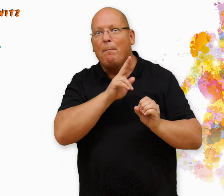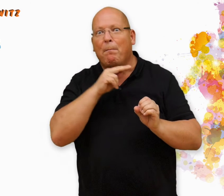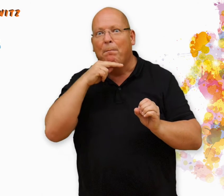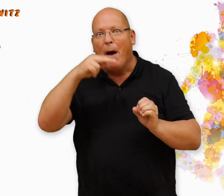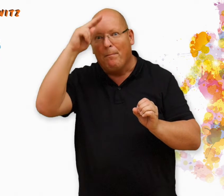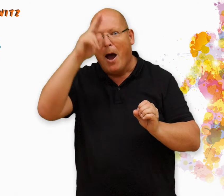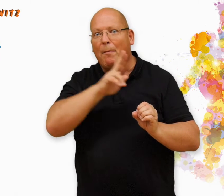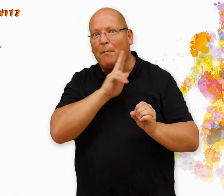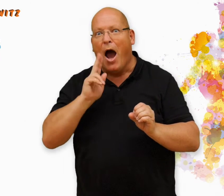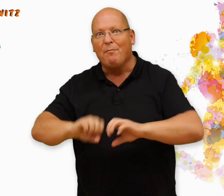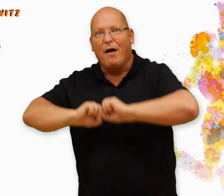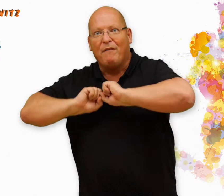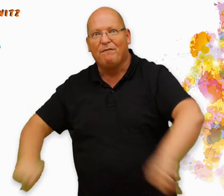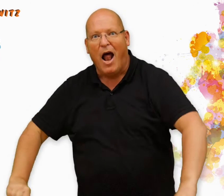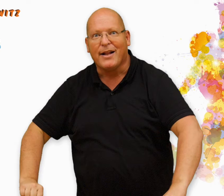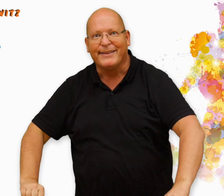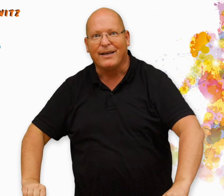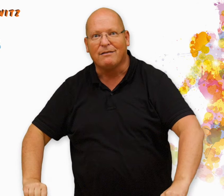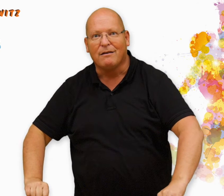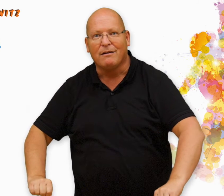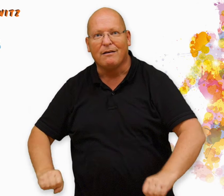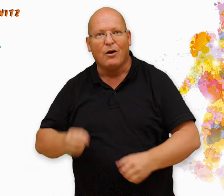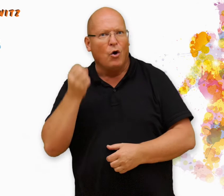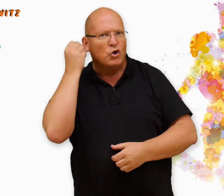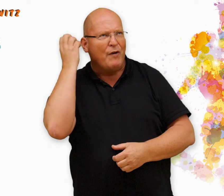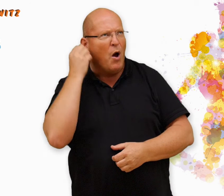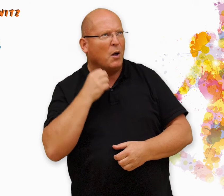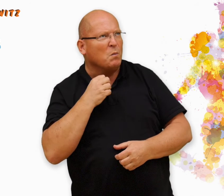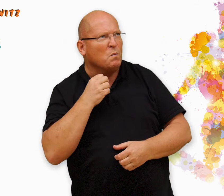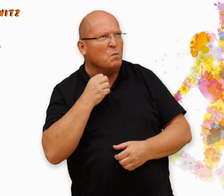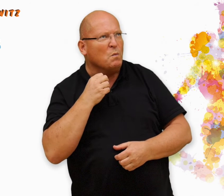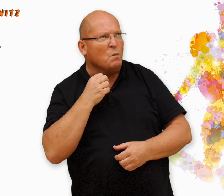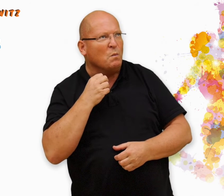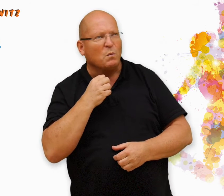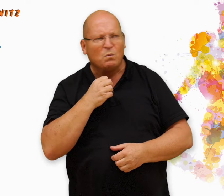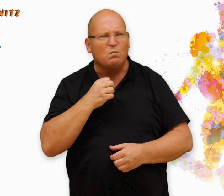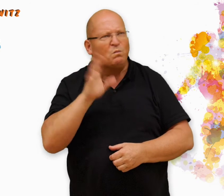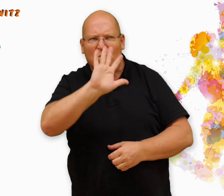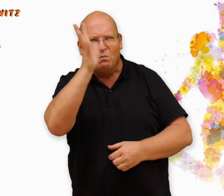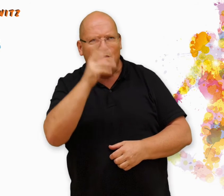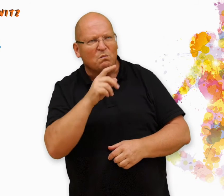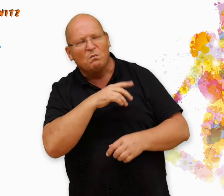Der Papa haut die Mama wie ein Wilder!! Daraufhin sagt der Schwerhörige, das glaub ich nicht.